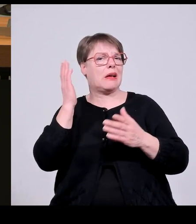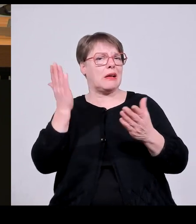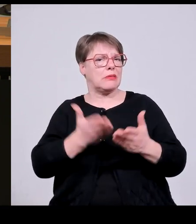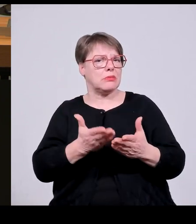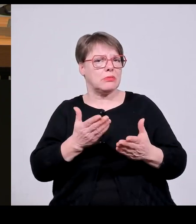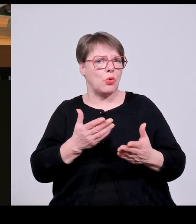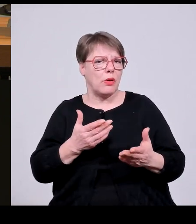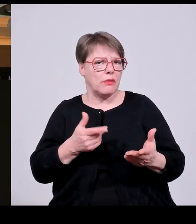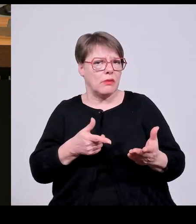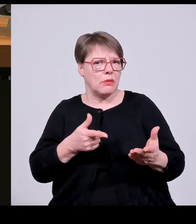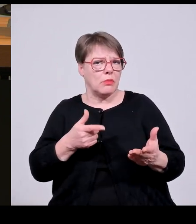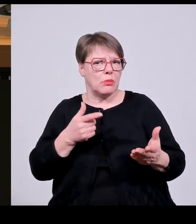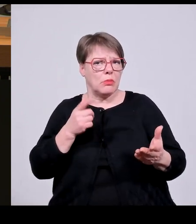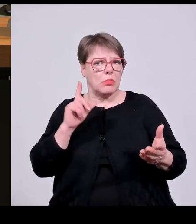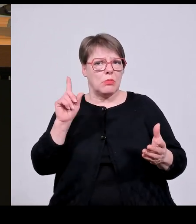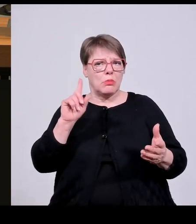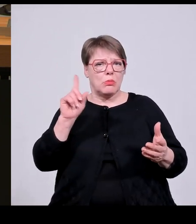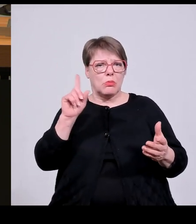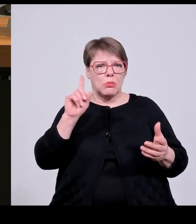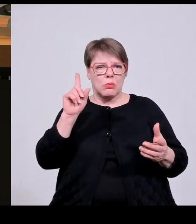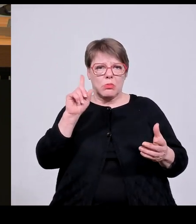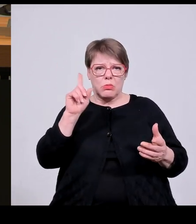Für die Linksfraktion, der Kollege Schulze das Wort.